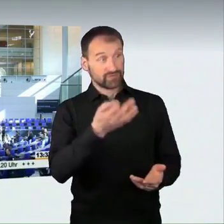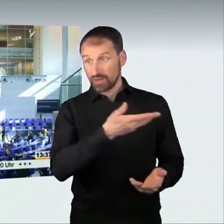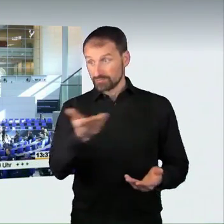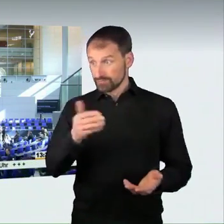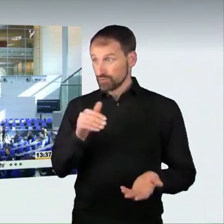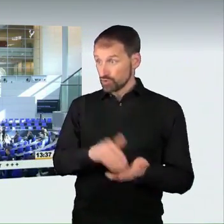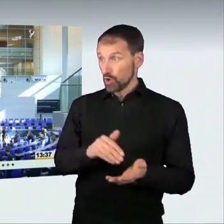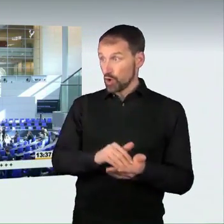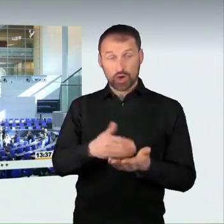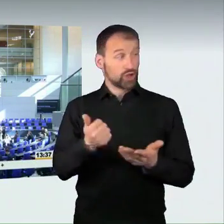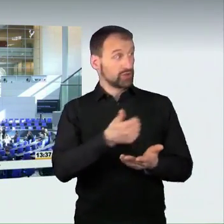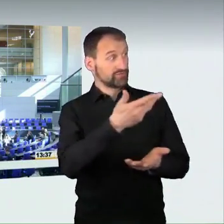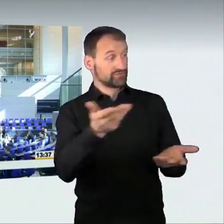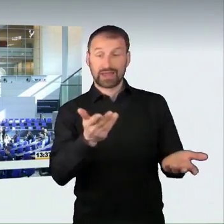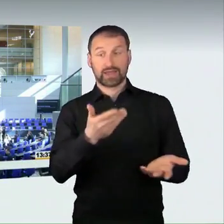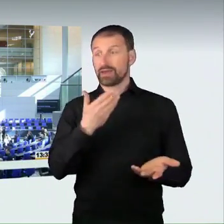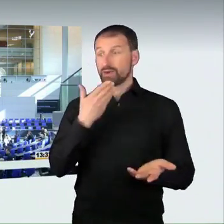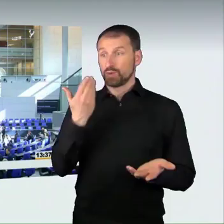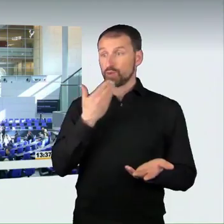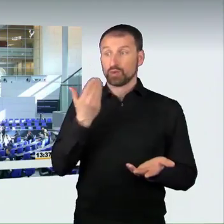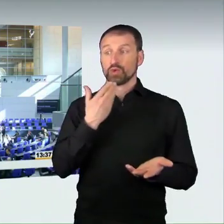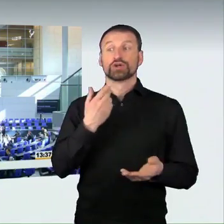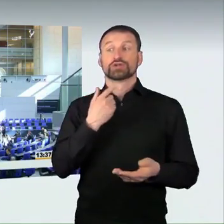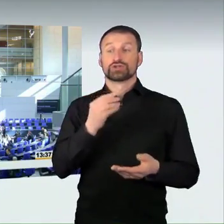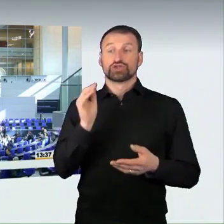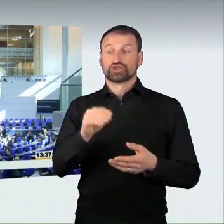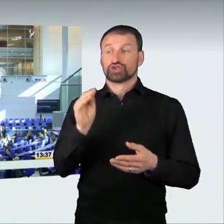Ist noch jemand im Saal, der die Stimmkarte nicht abgegeben hat?